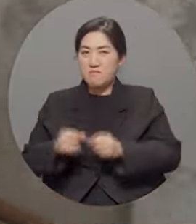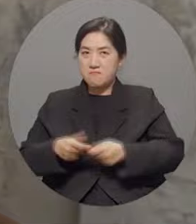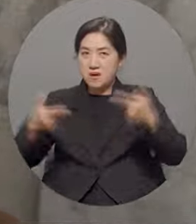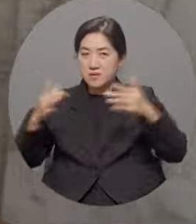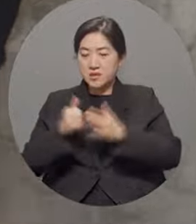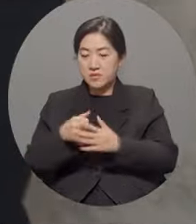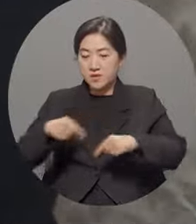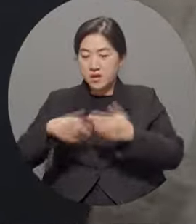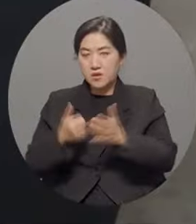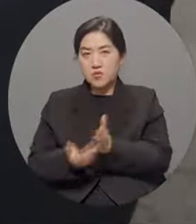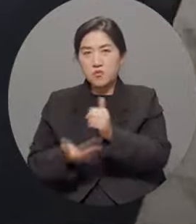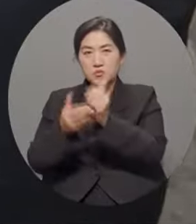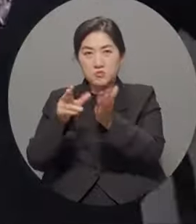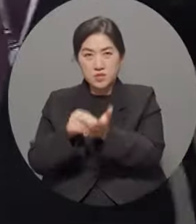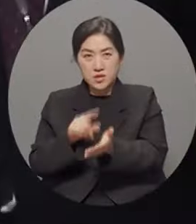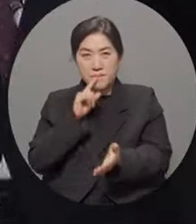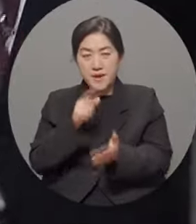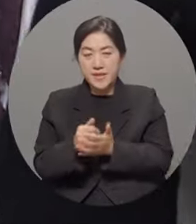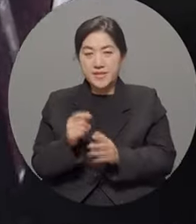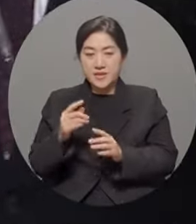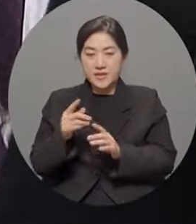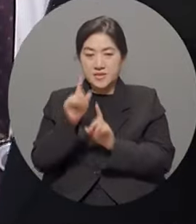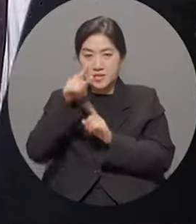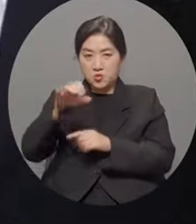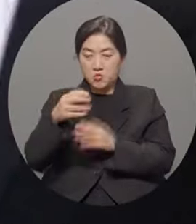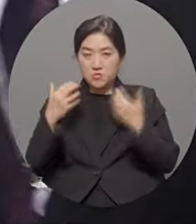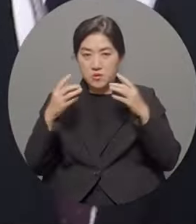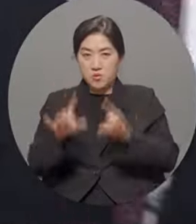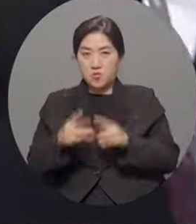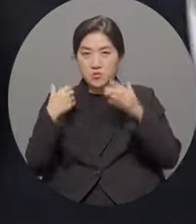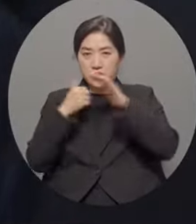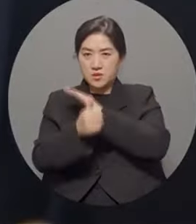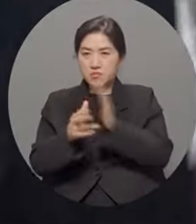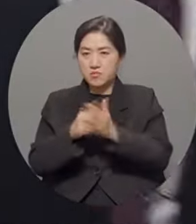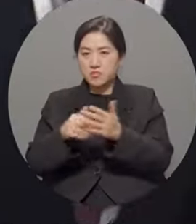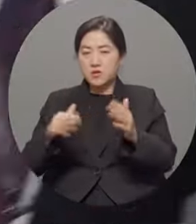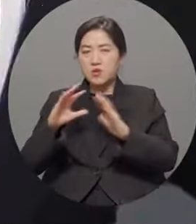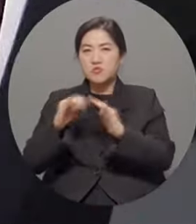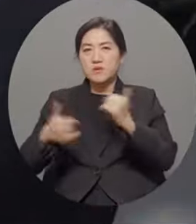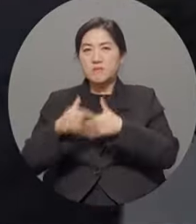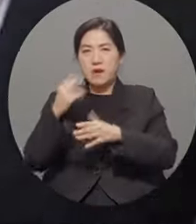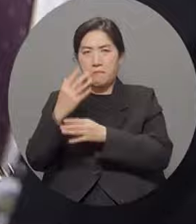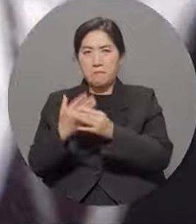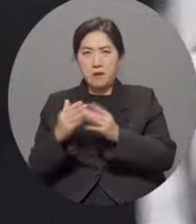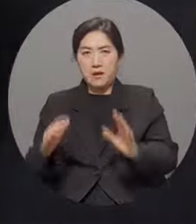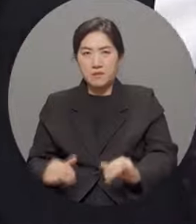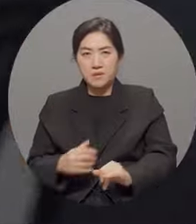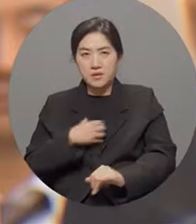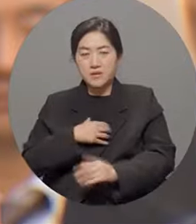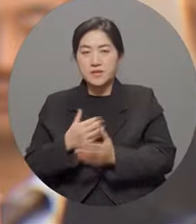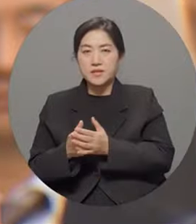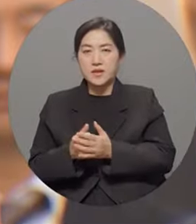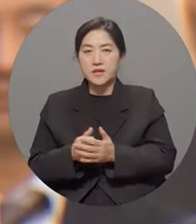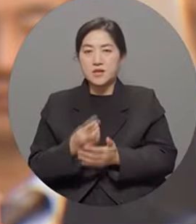당내에서도 불거지는 공천 논란과 함께 이 대사의 부임으로 인한 여론 악화를 우려하고 있습니다.